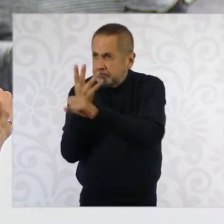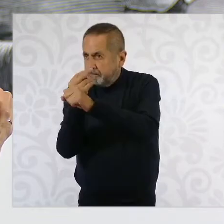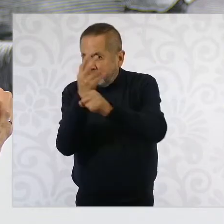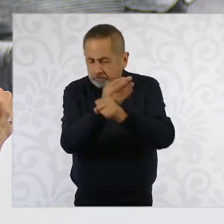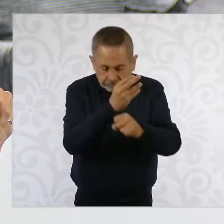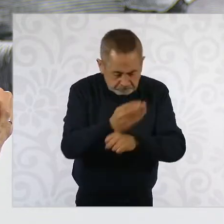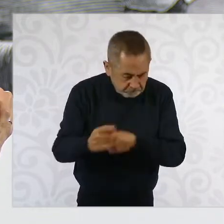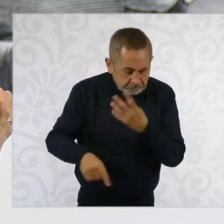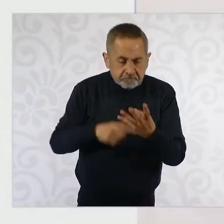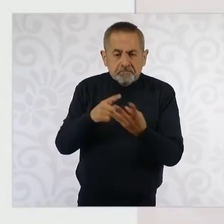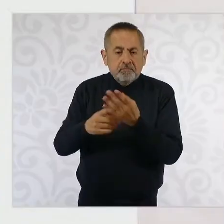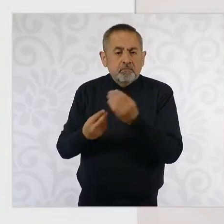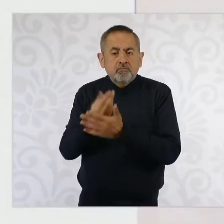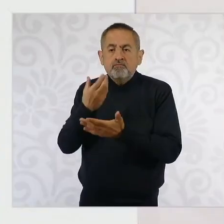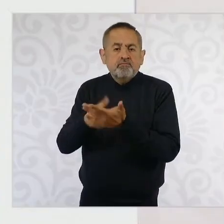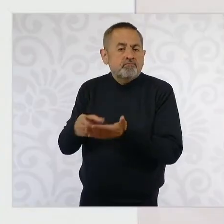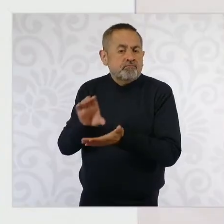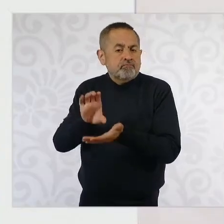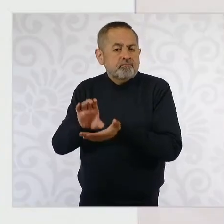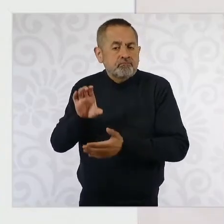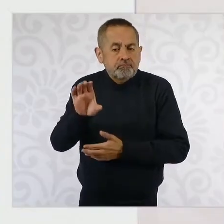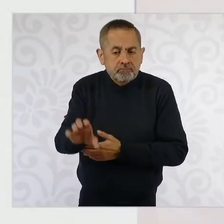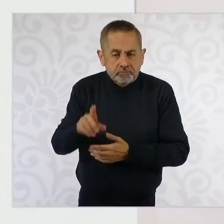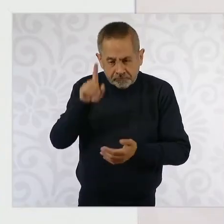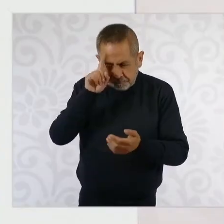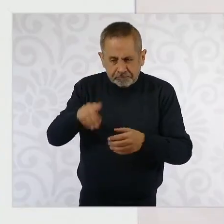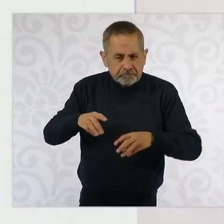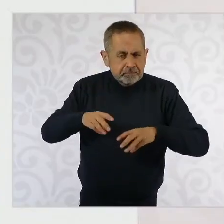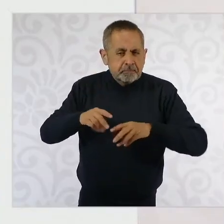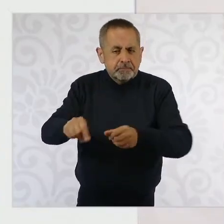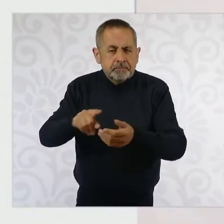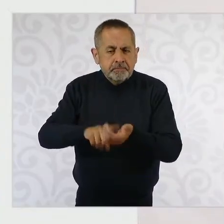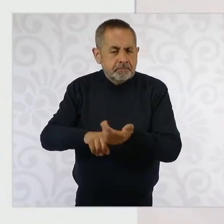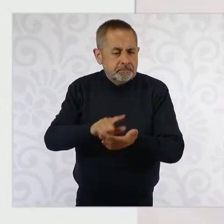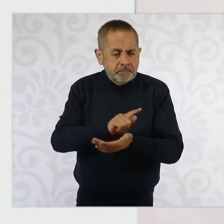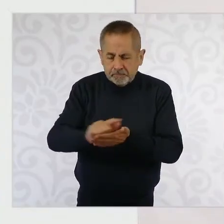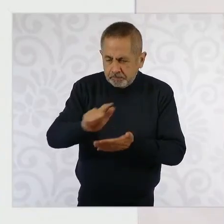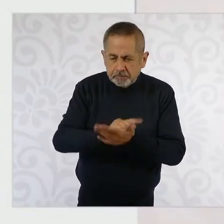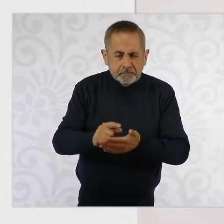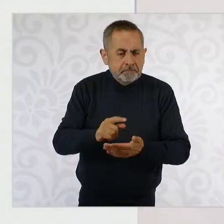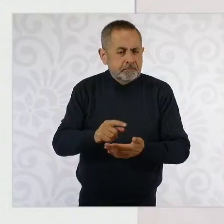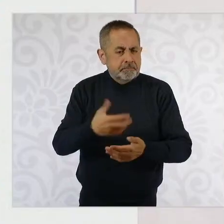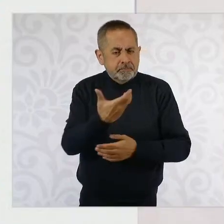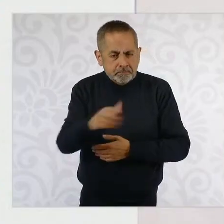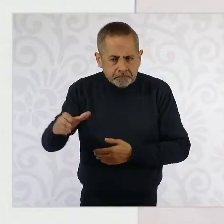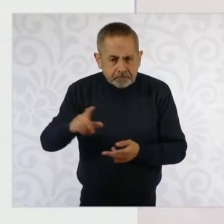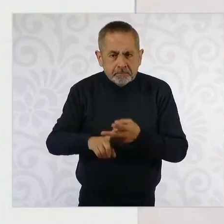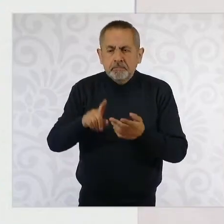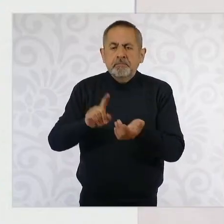inversión que tiene que haber en fertilizantes y en petroquímica que también se está trabajando